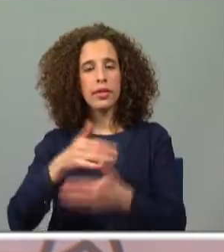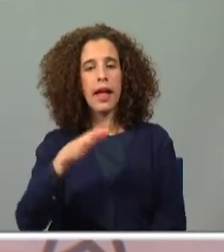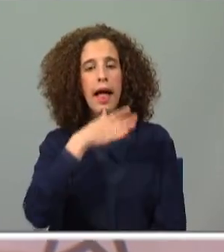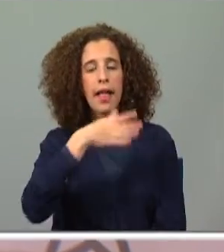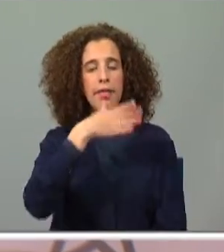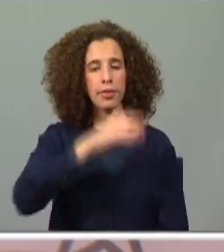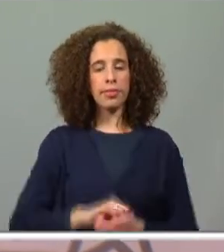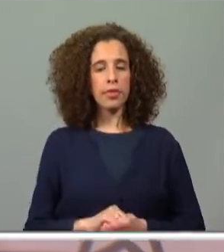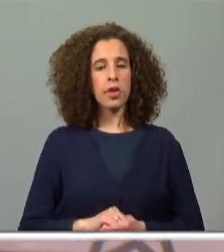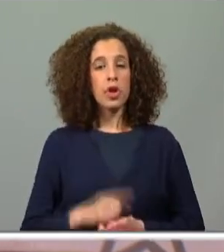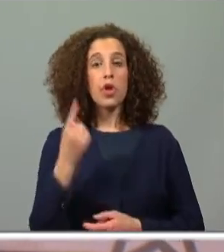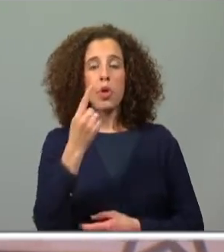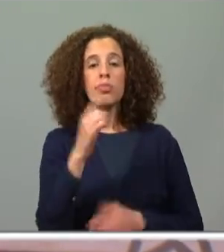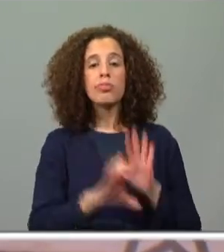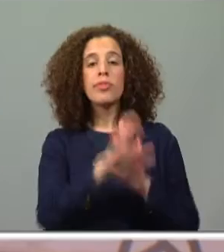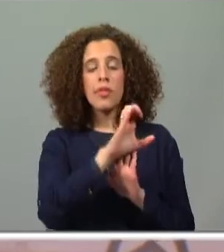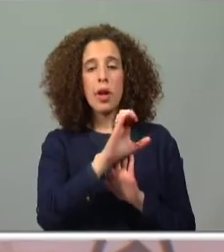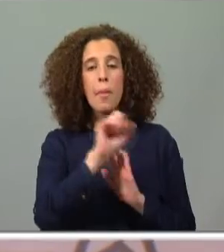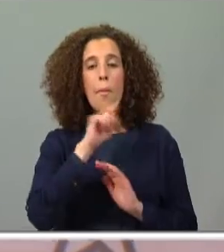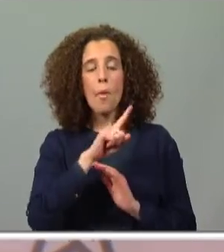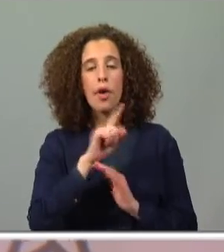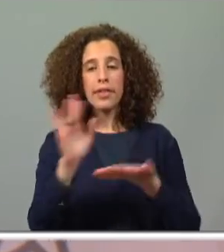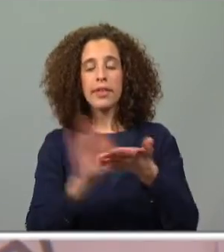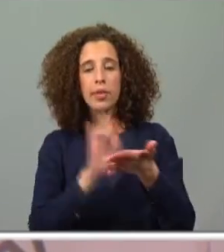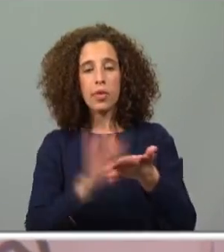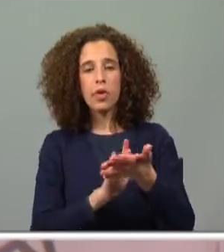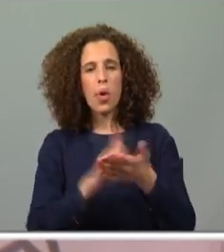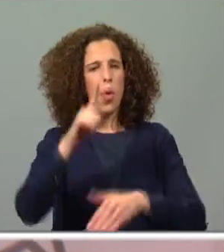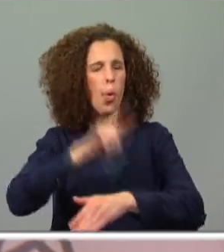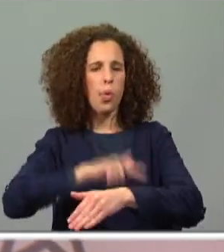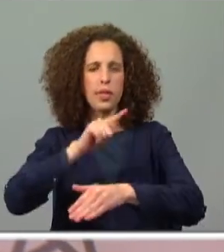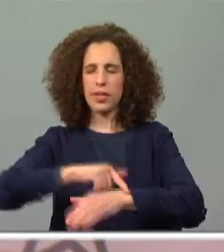narradora com uma condição ela pode ficar com o livro o tempo que quiser 敘述者有一個條件，她可以隨心所欲地保留這本書